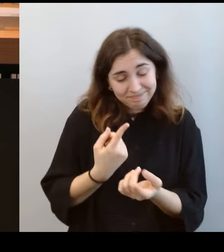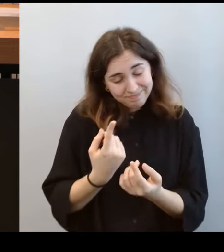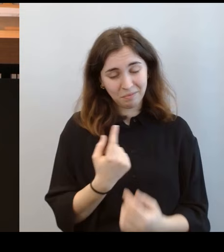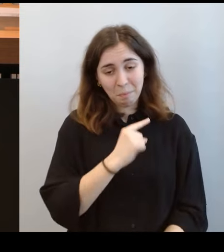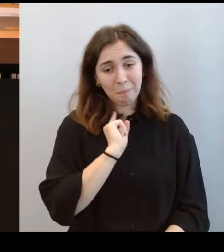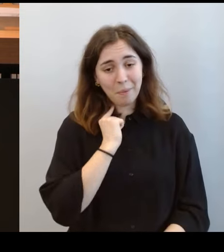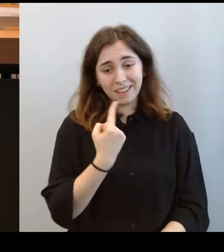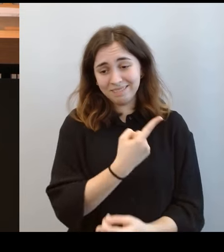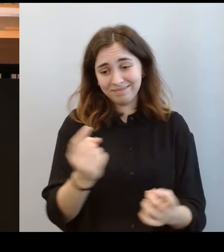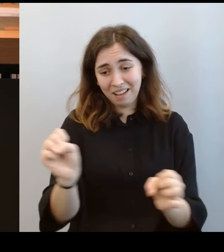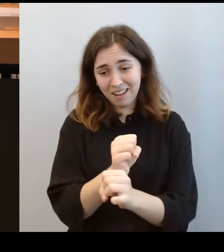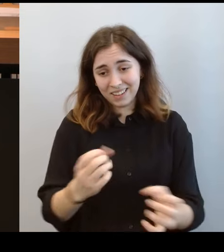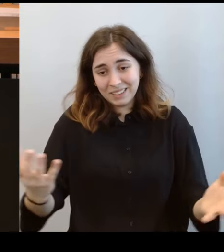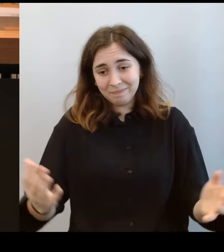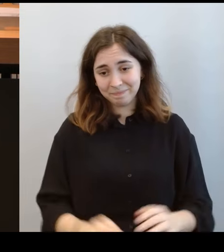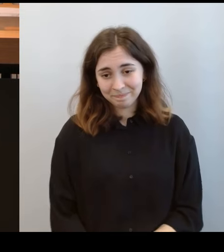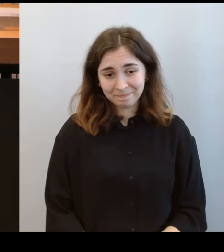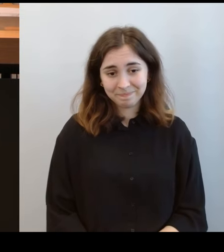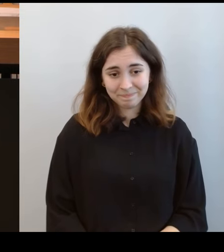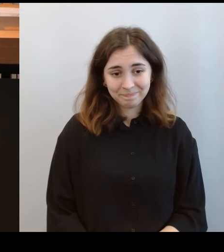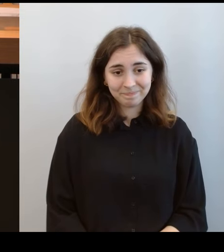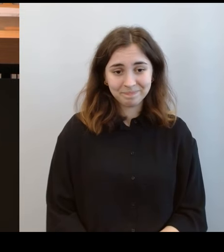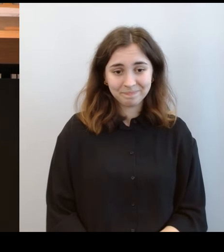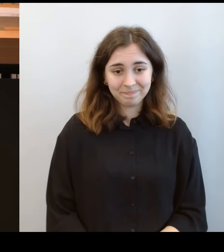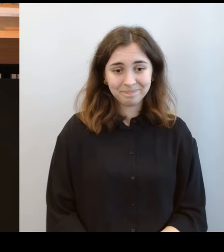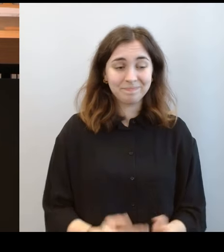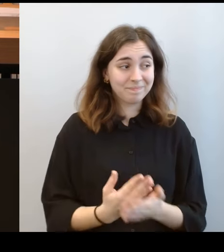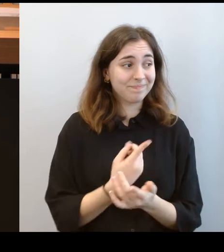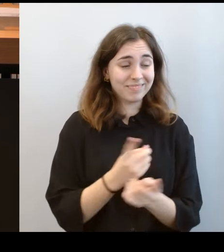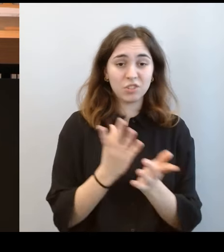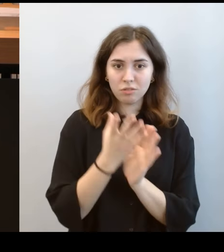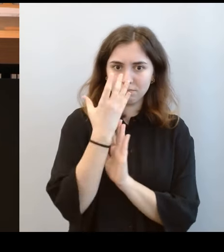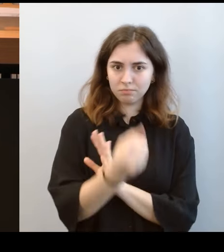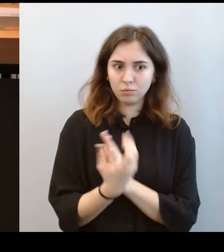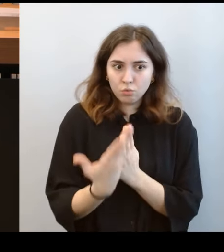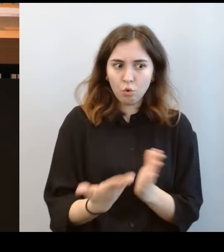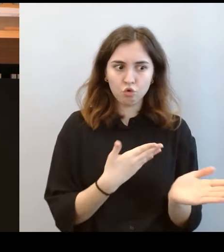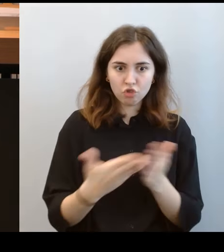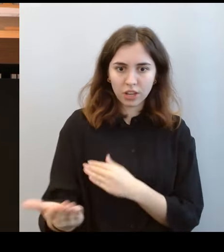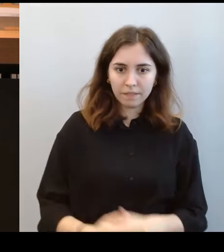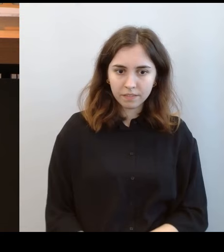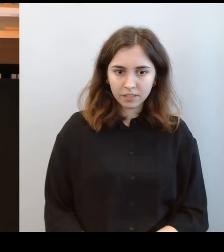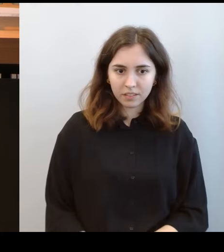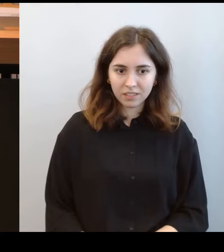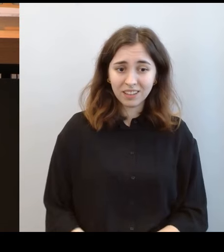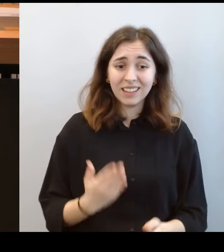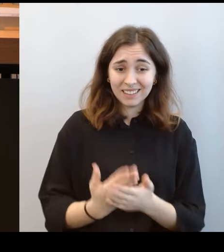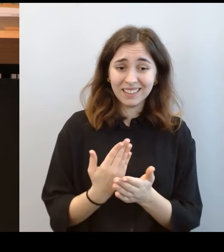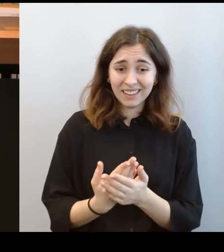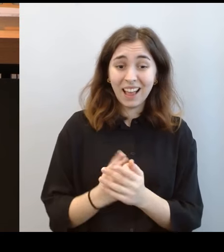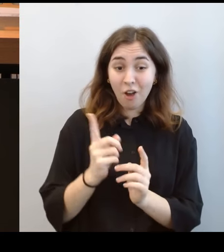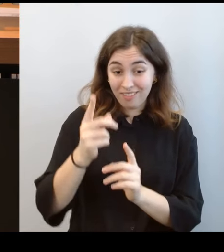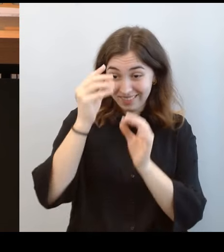Und erkennt auf Anhieb, dass das schief geht. Obenauf waren sie es, die für die Verknappung an Wohnraum gesorgt